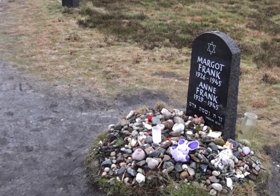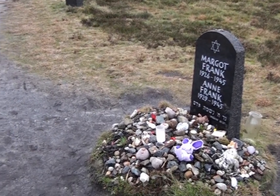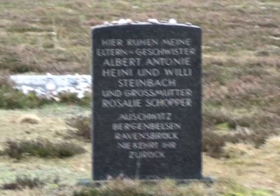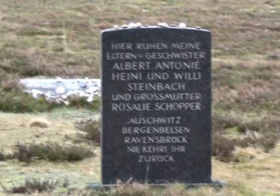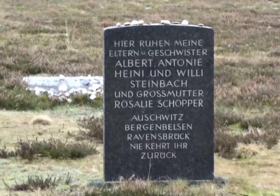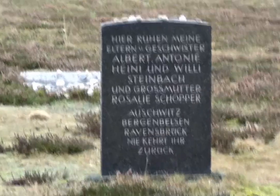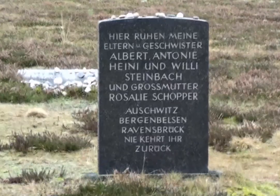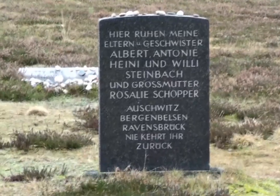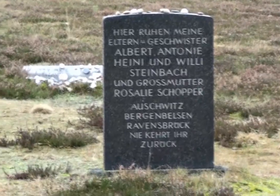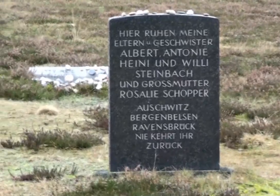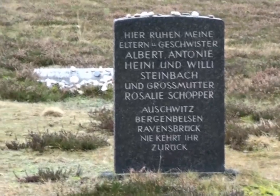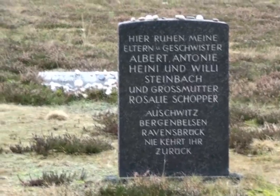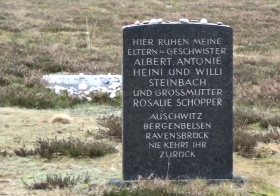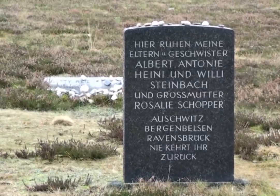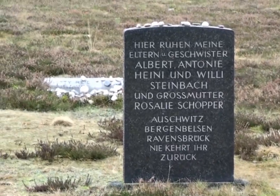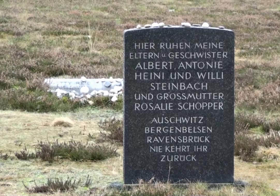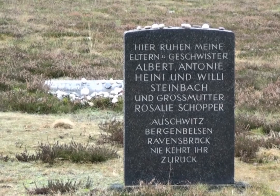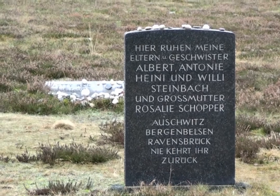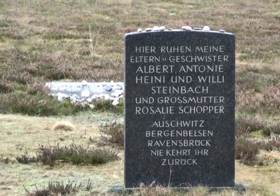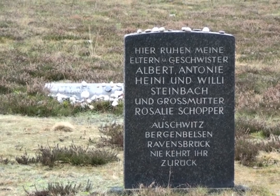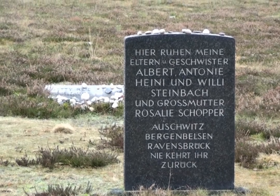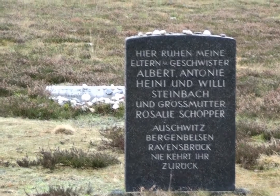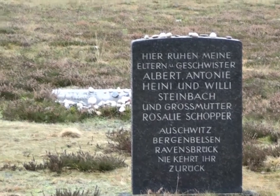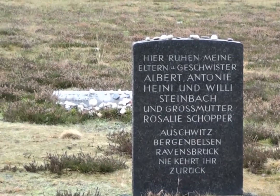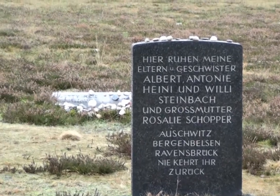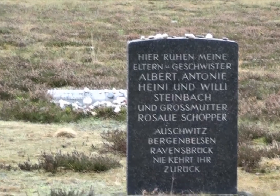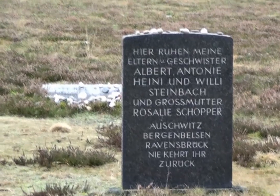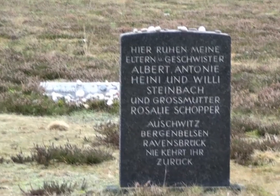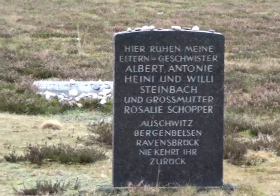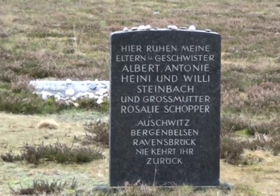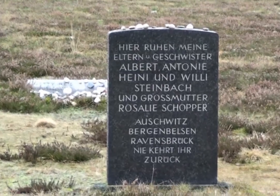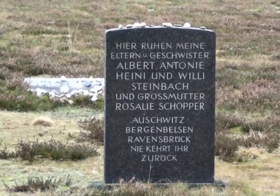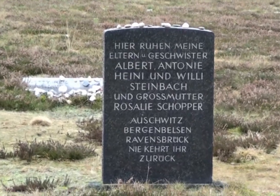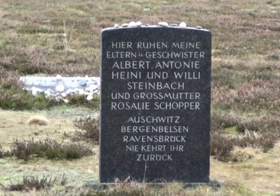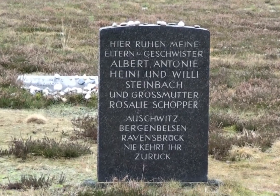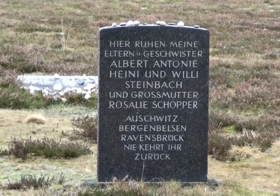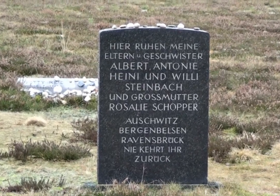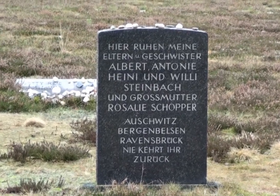Hier ruhen meine Eltern und Geschwister Albert, Antonie, Heini und Willi Steinbach und Grossmutter Rosalie Schopper